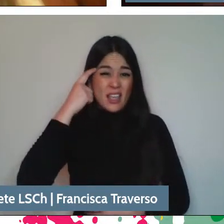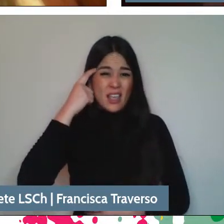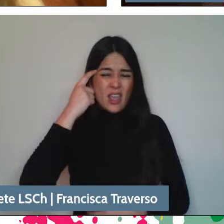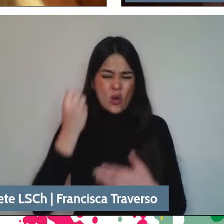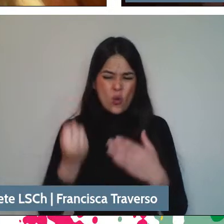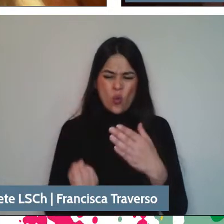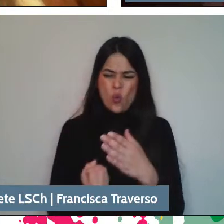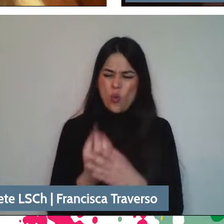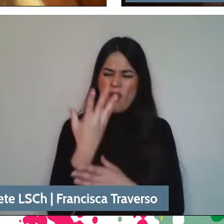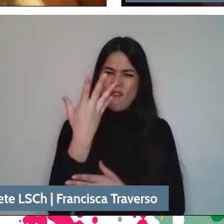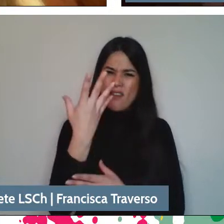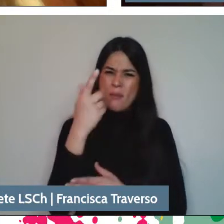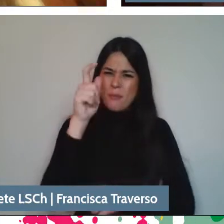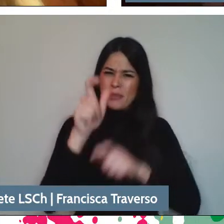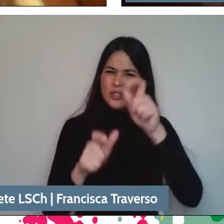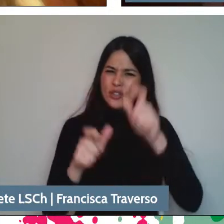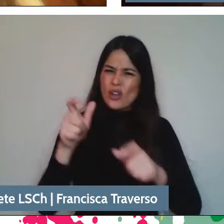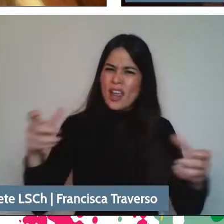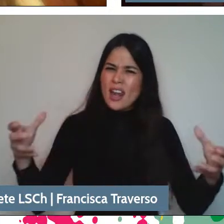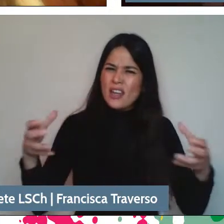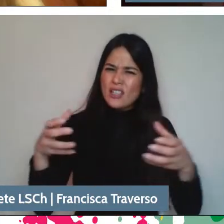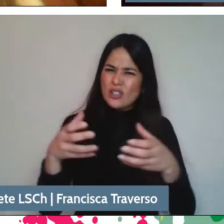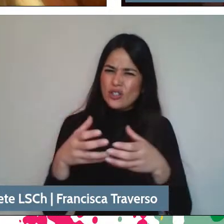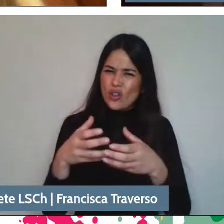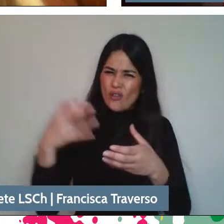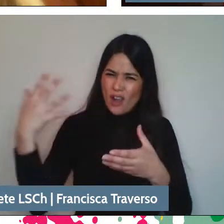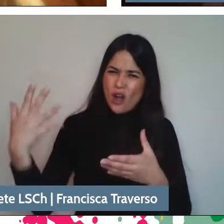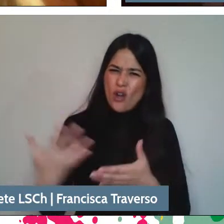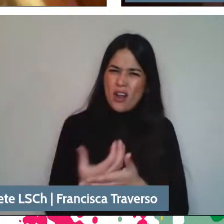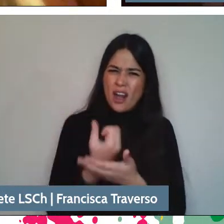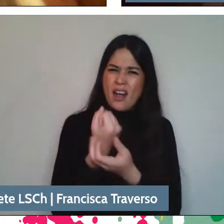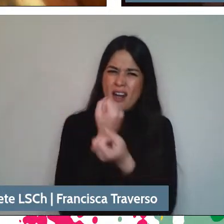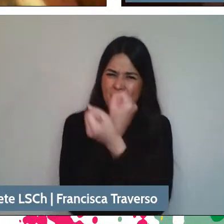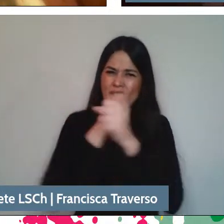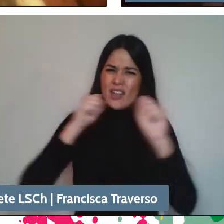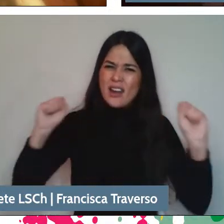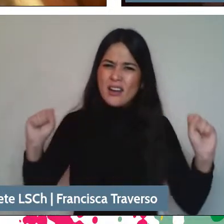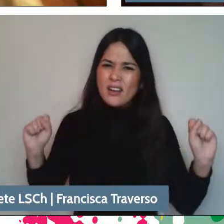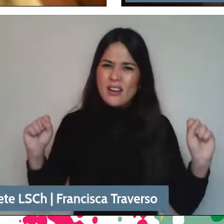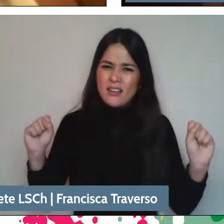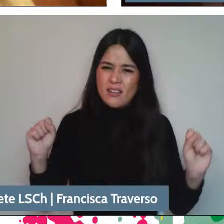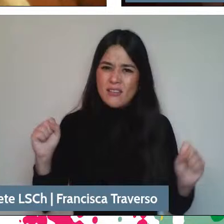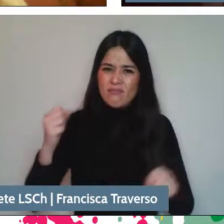que se van a poder liberar de esto? Existir o no van a poder existir esas generaciones